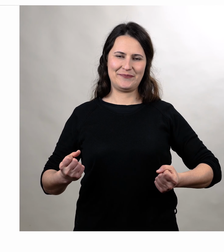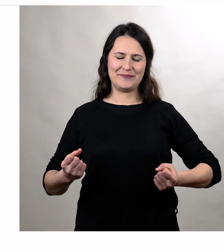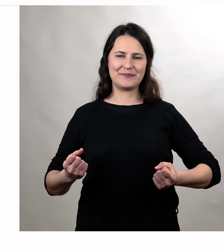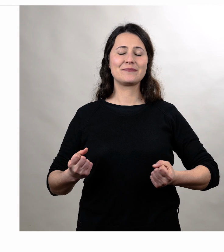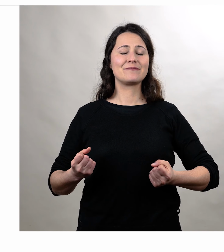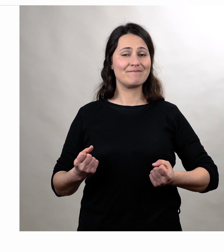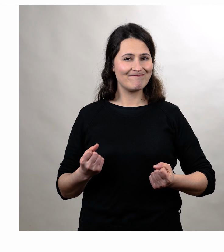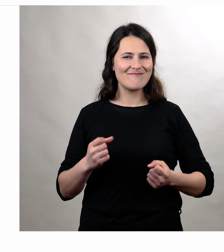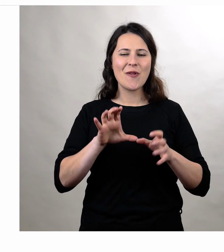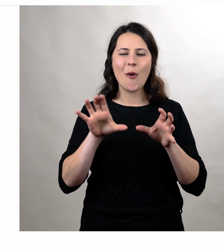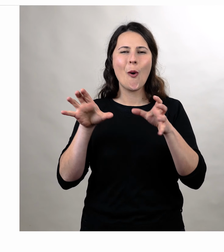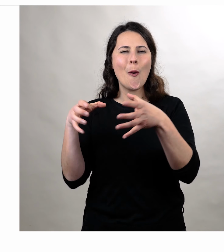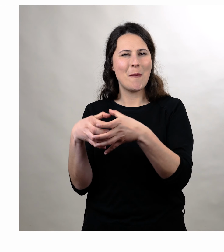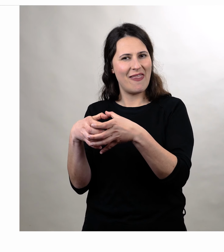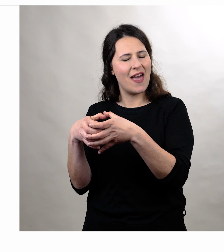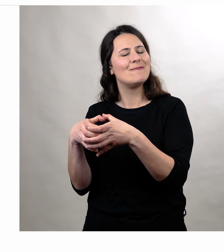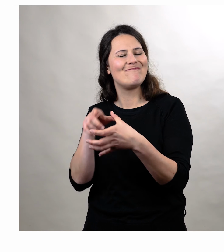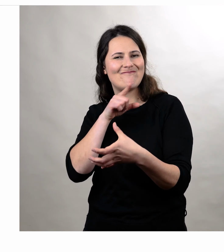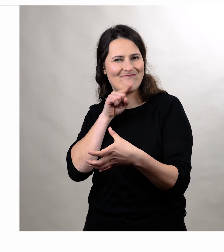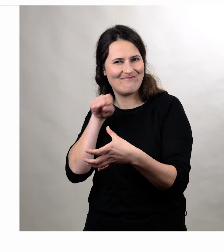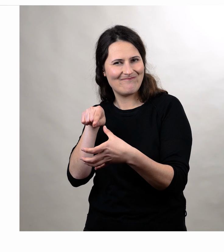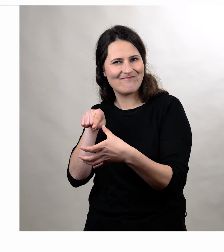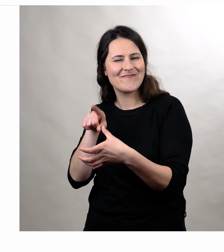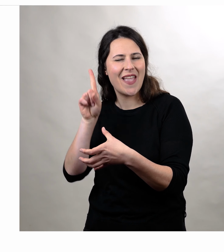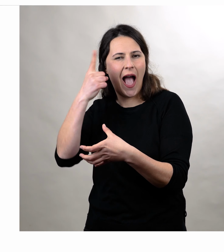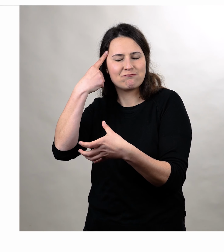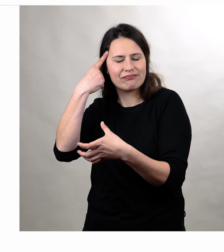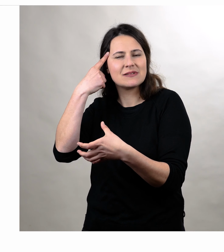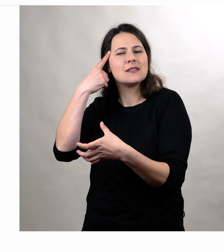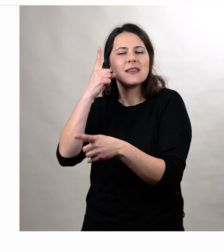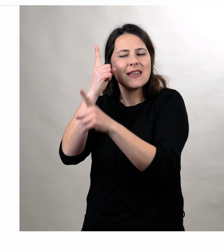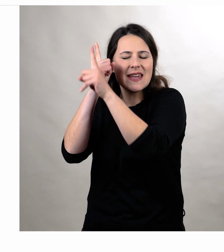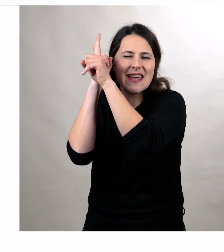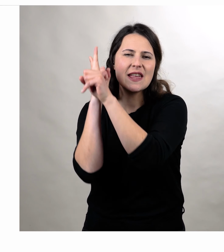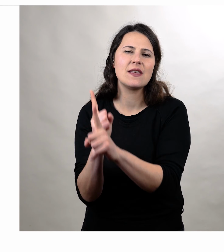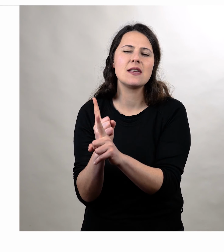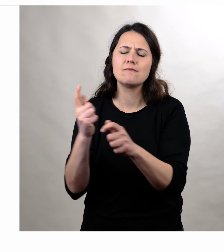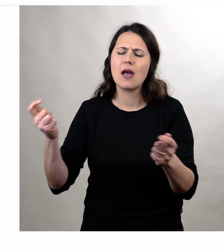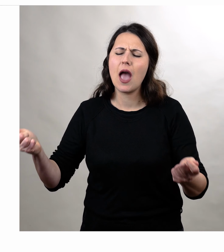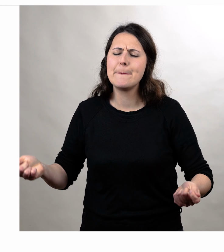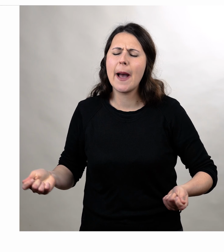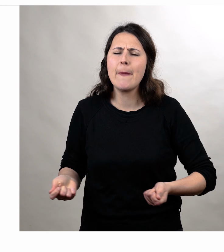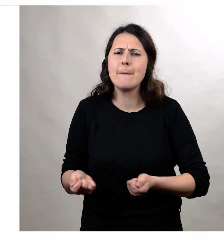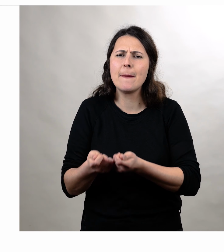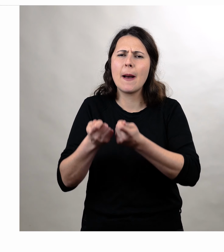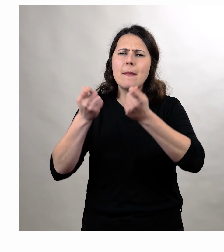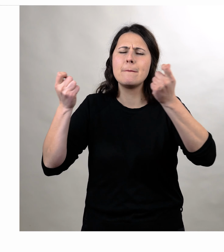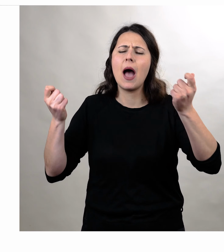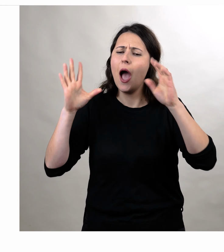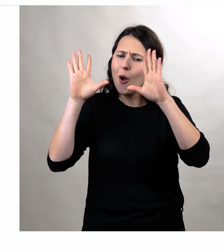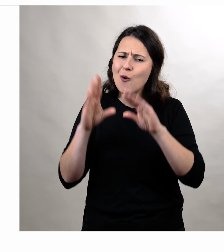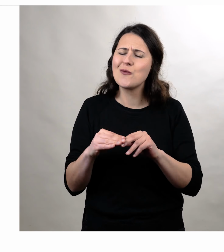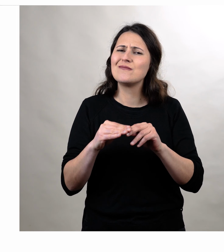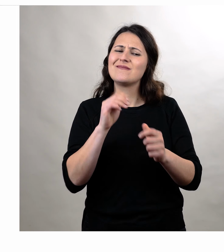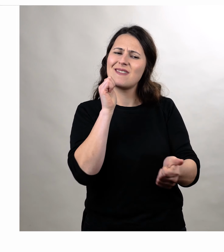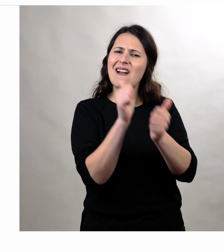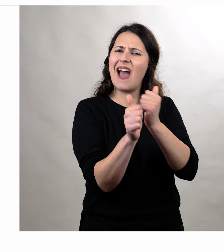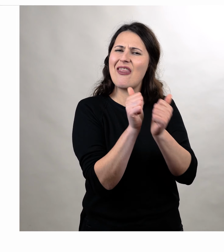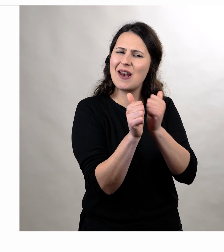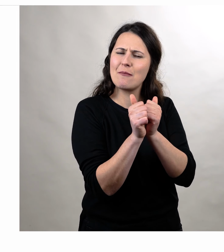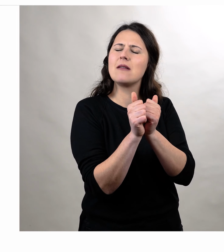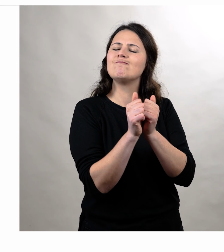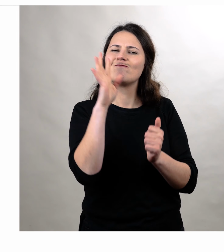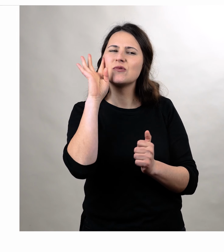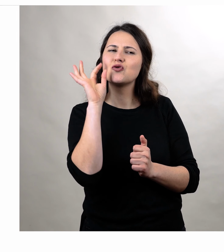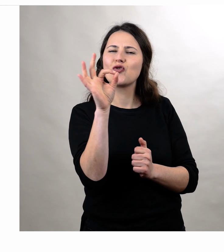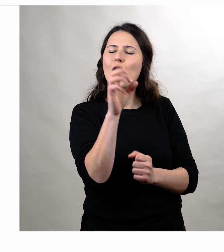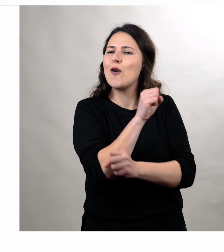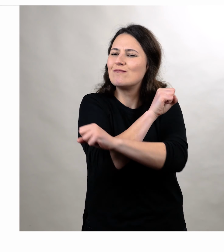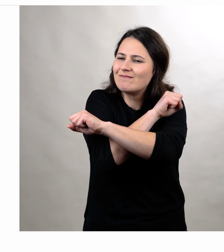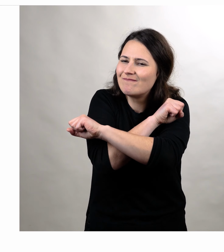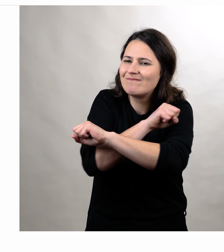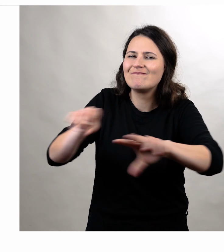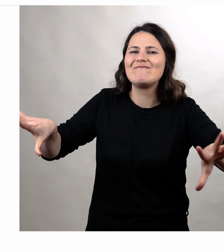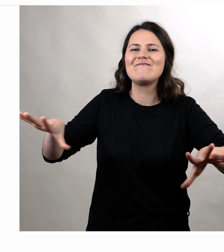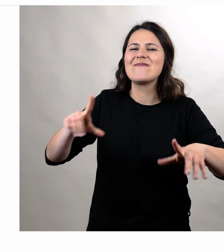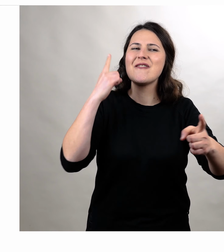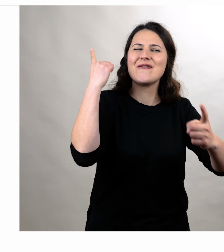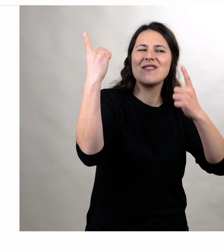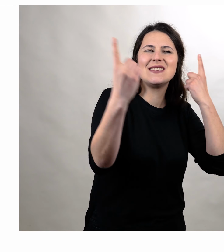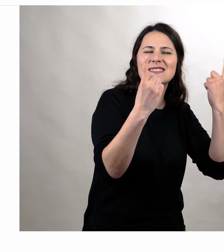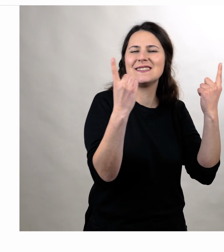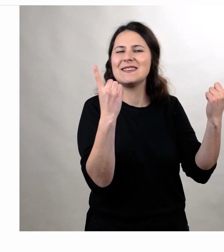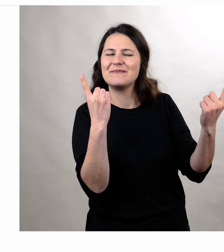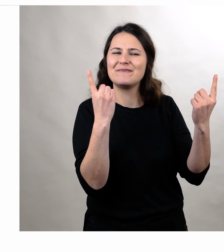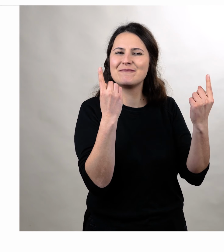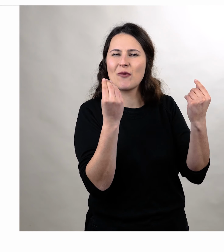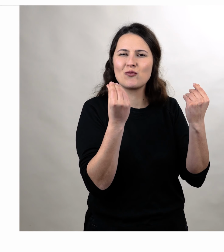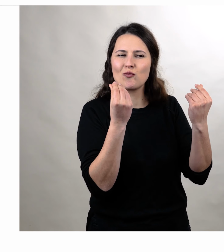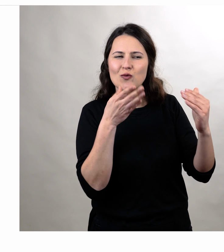Η ομάδα της εταιρείας αποτελείται από ειδικούς επαγγελματίες, οι οποίοι επιθυμούν να μεταδώσουν σε όλους τα μυστικά της φύσης.